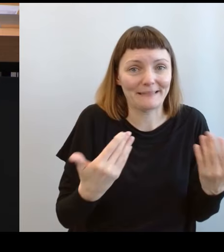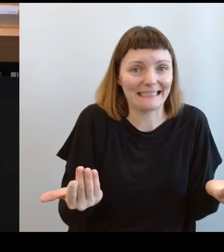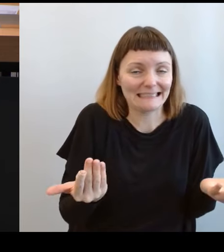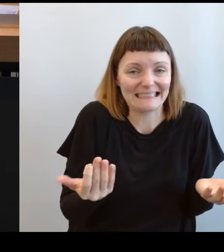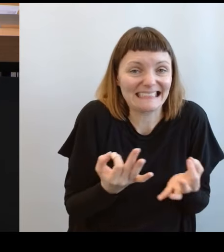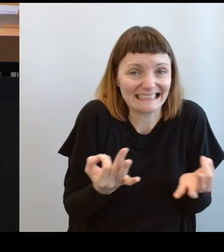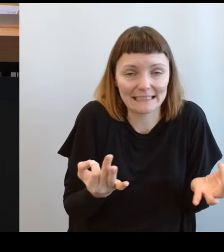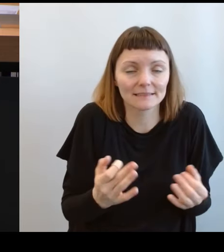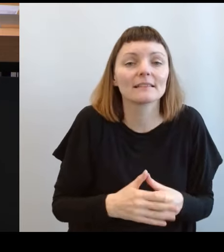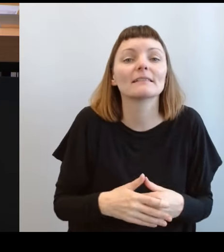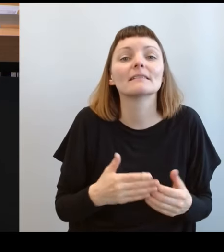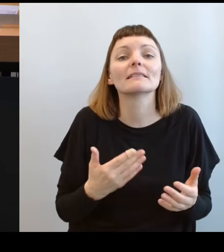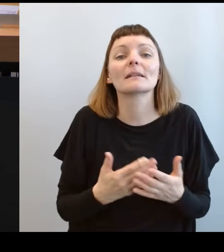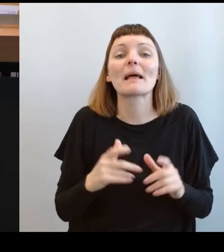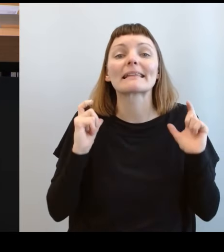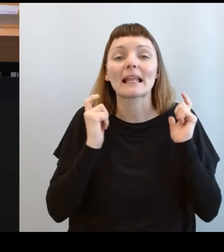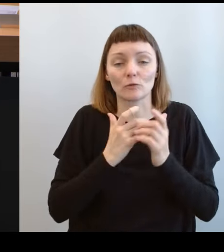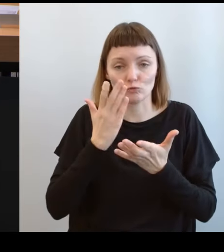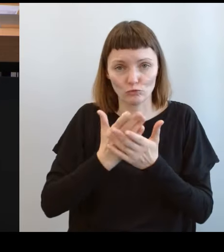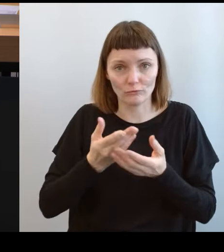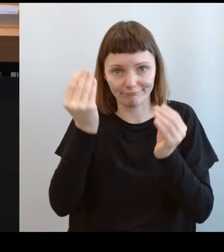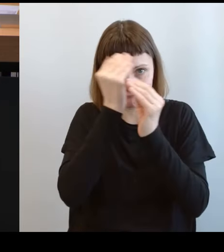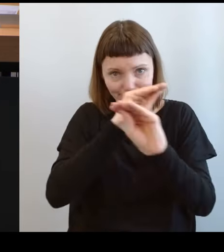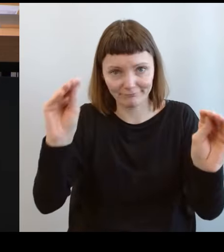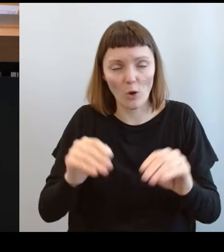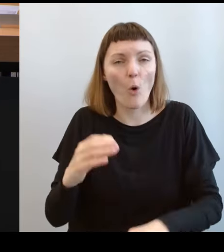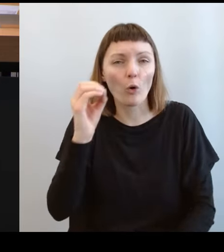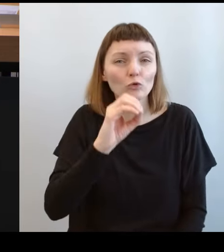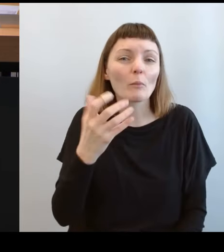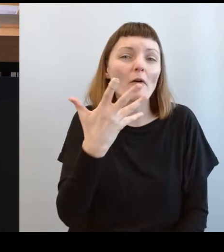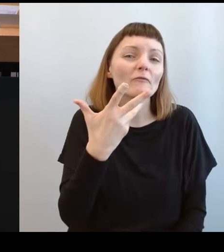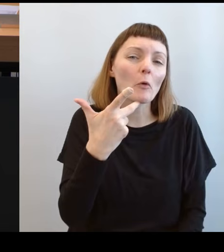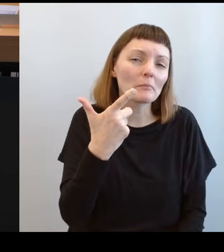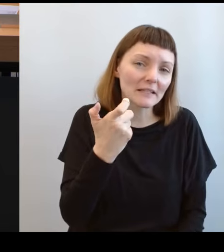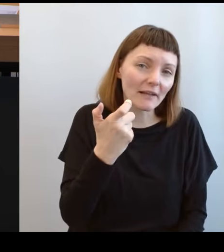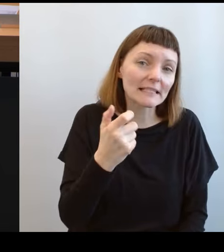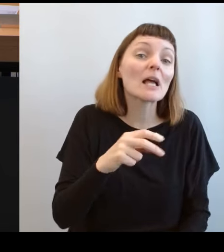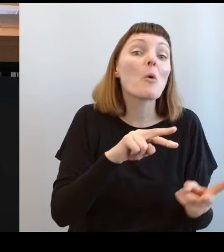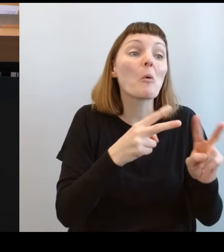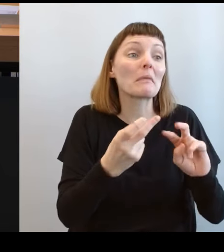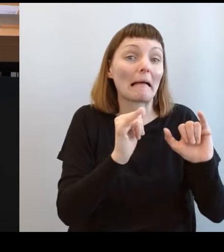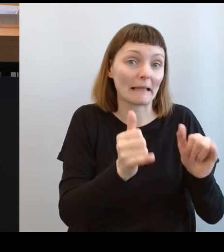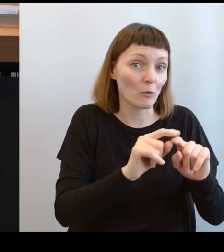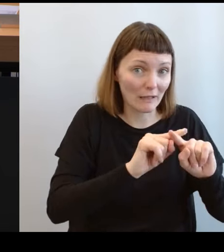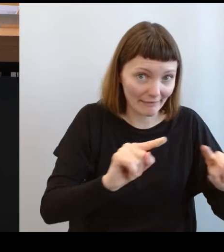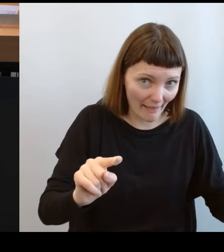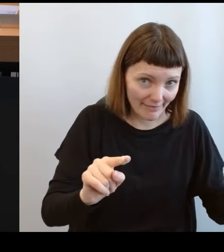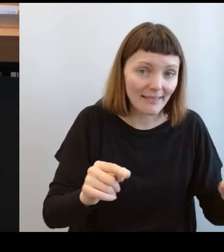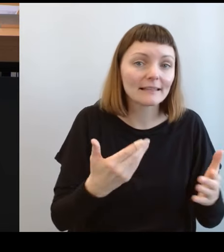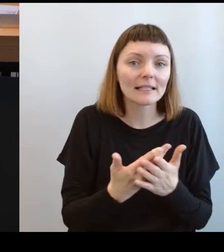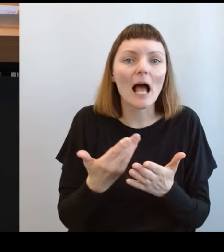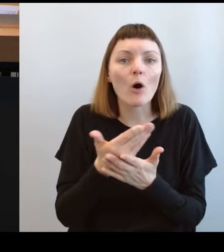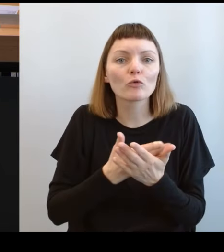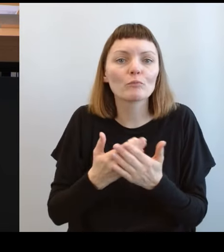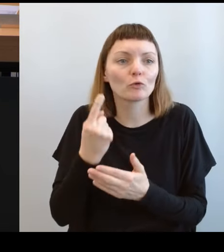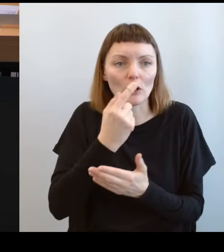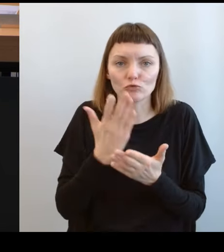ob eine Umlage kommen soll. Da läuft das Ausbildungsjahr schon, Das heißt, die Umlage könnte frühestens im dann folgenden